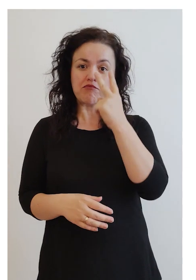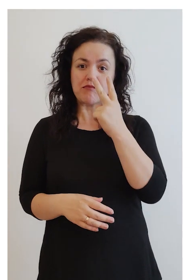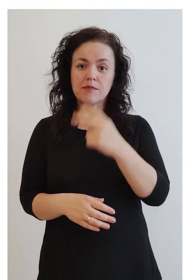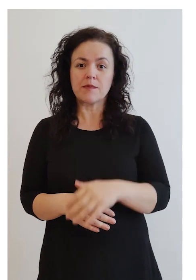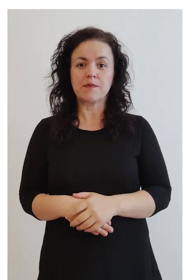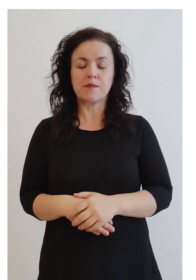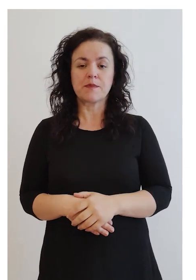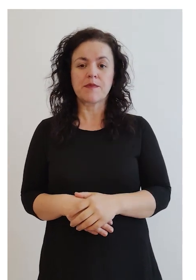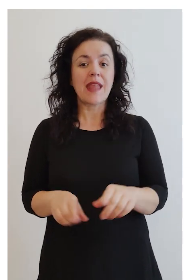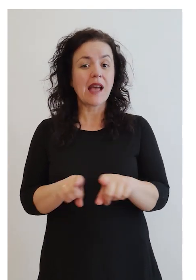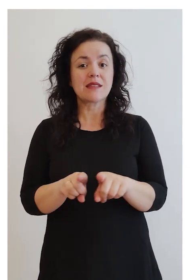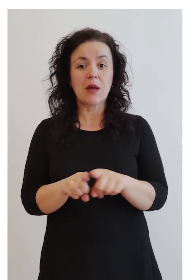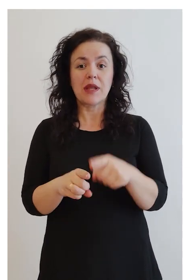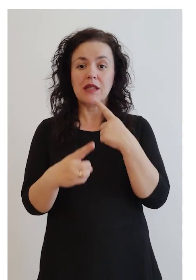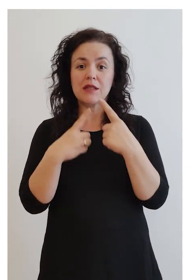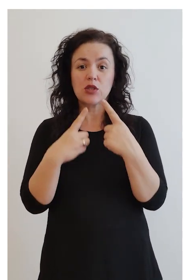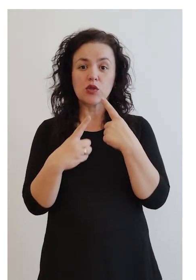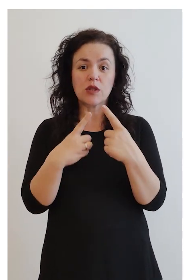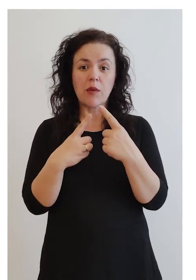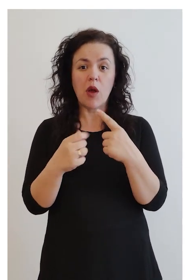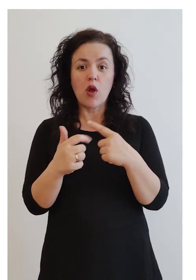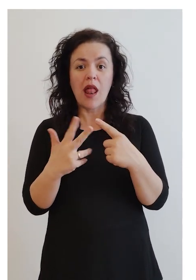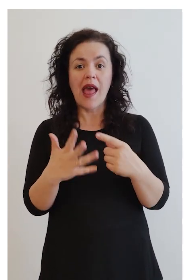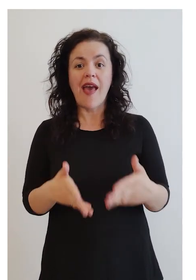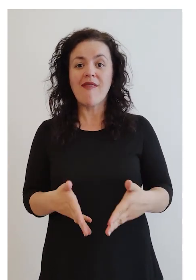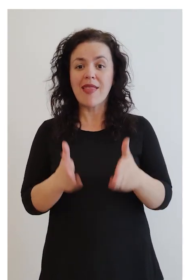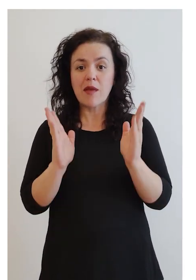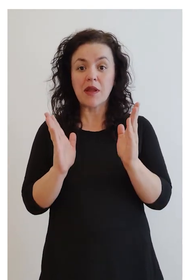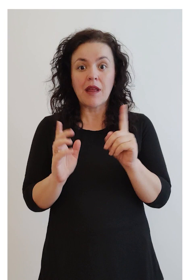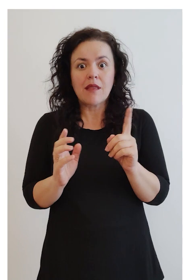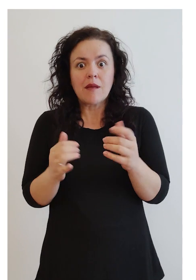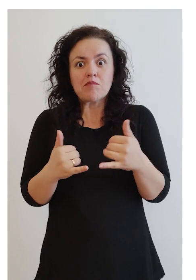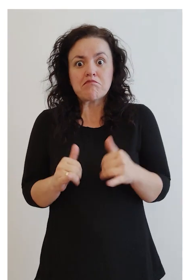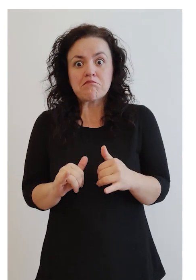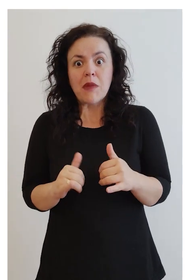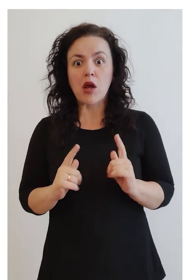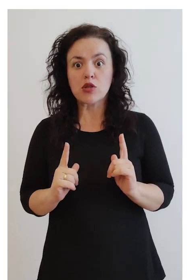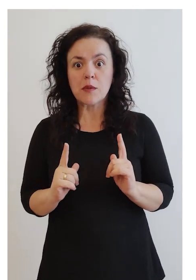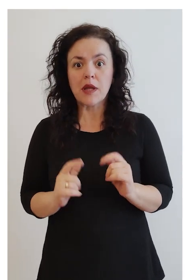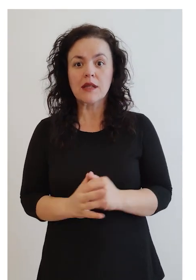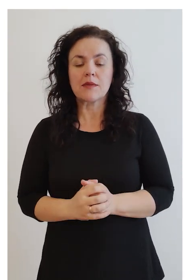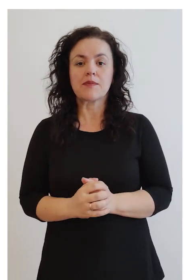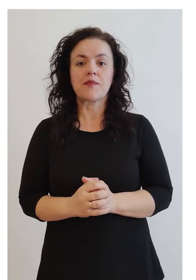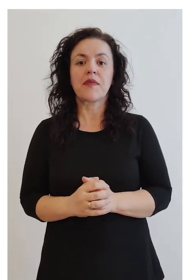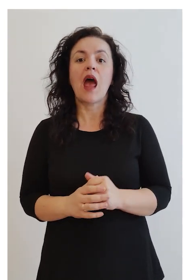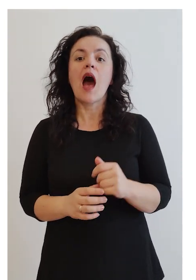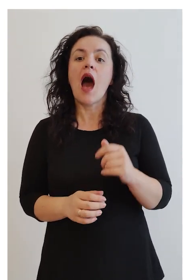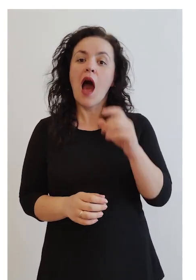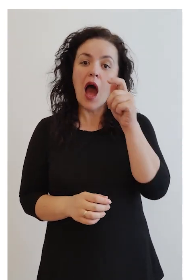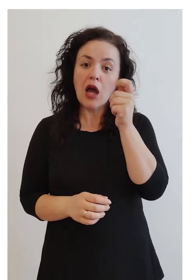Agenții de turism trebuie să poată oferi clienților consiliere de specialitate.